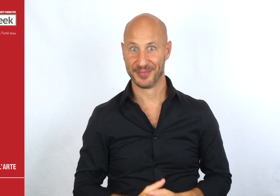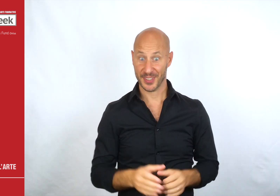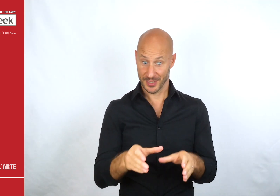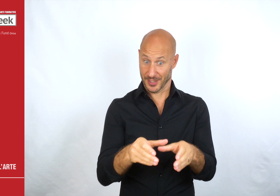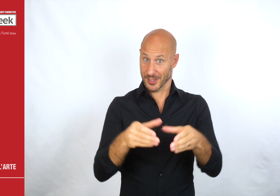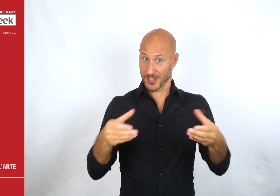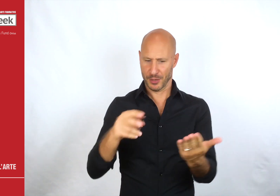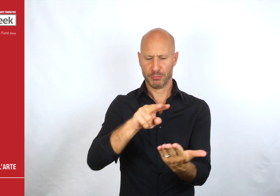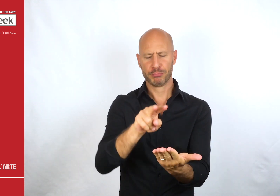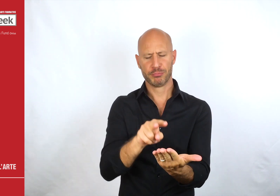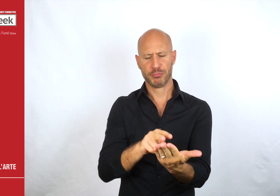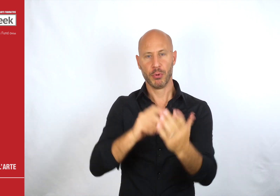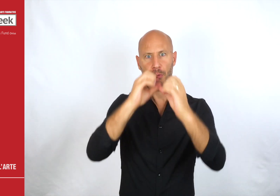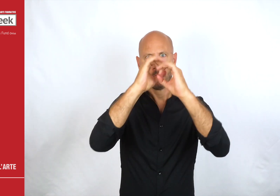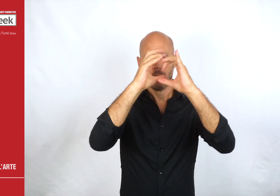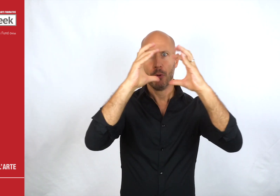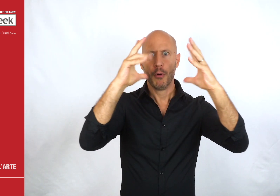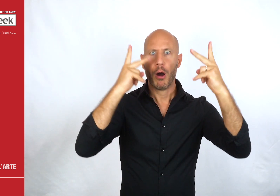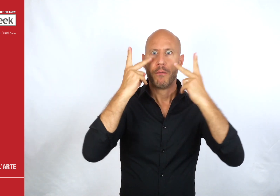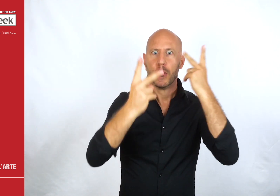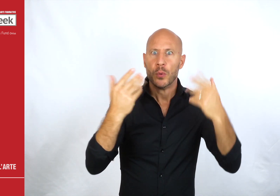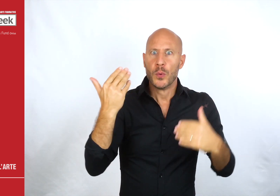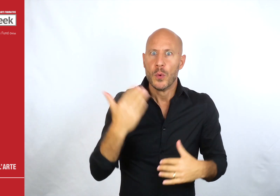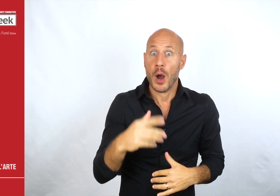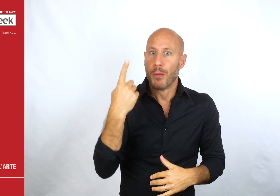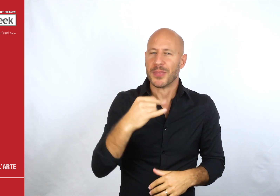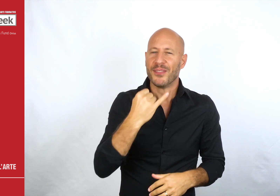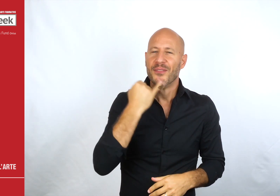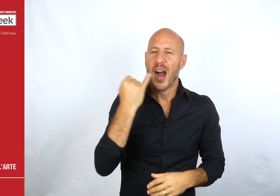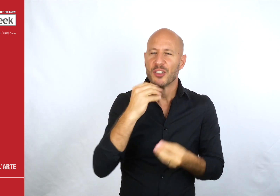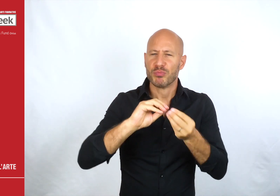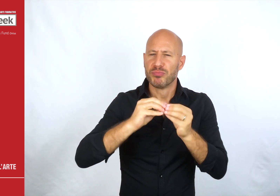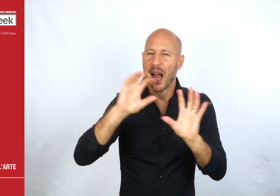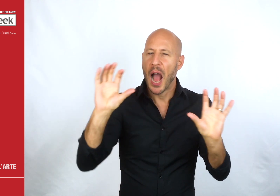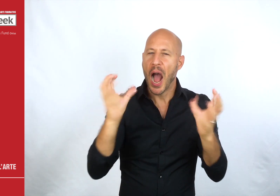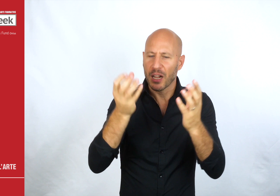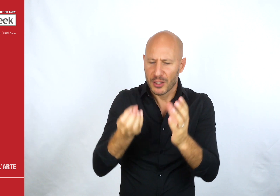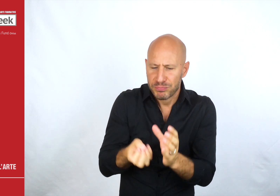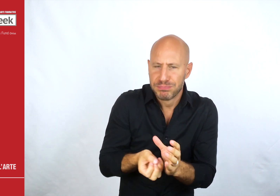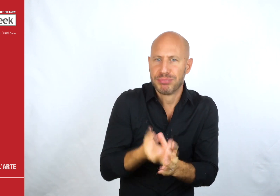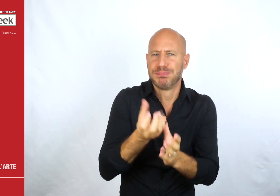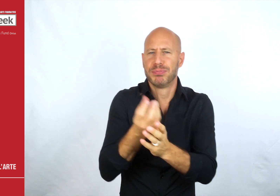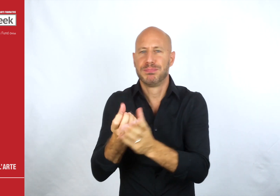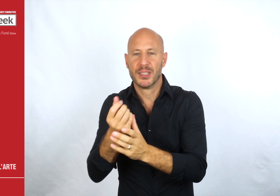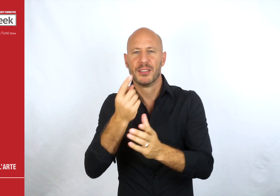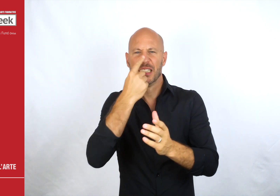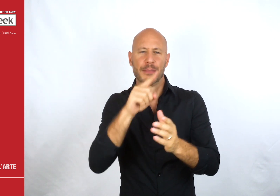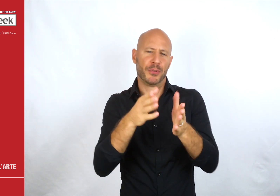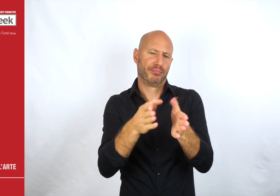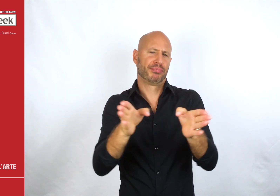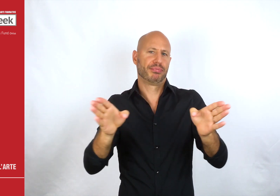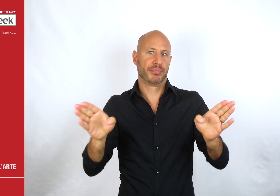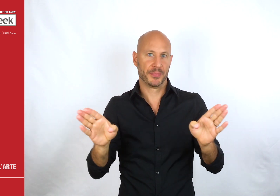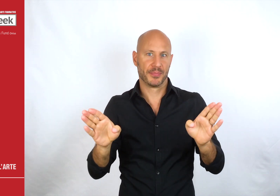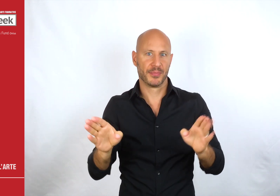Grazie alla sua scrittura molto visiva, anche la Divina Commedia è stata fonte di ispirazione per molte opere d’arte,